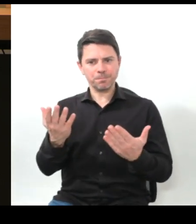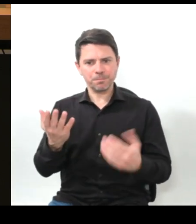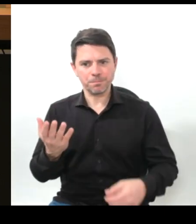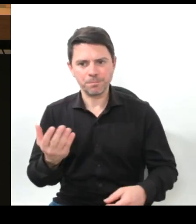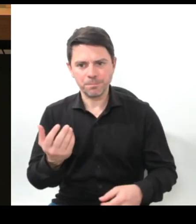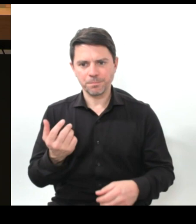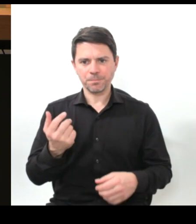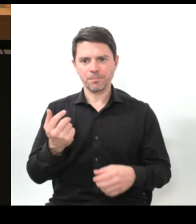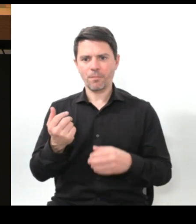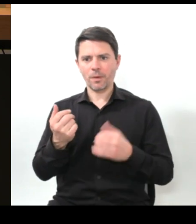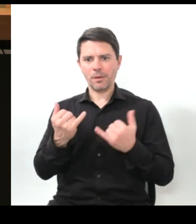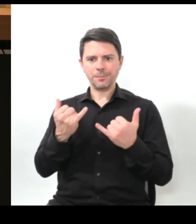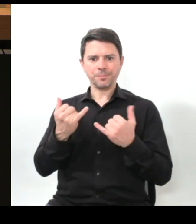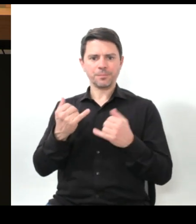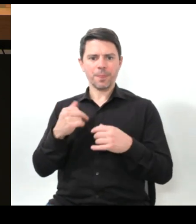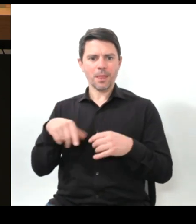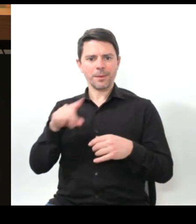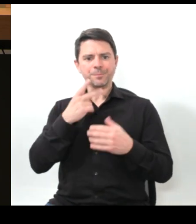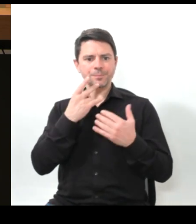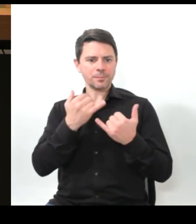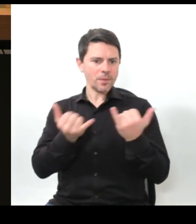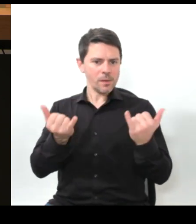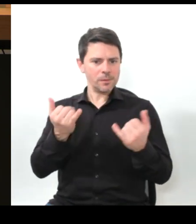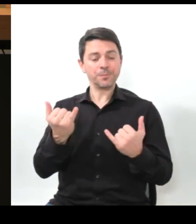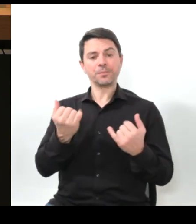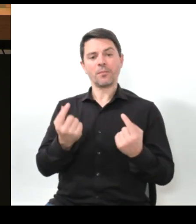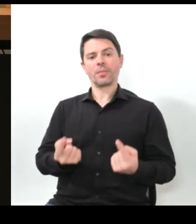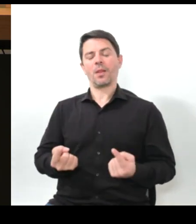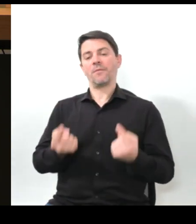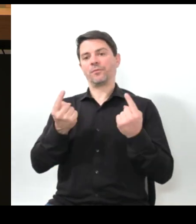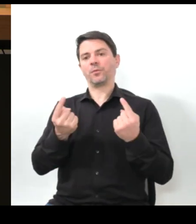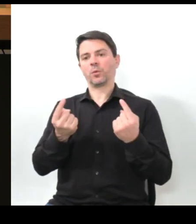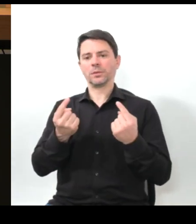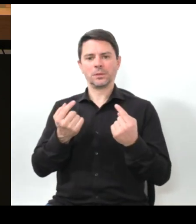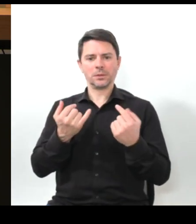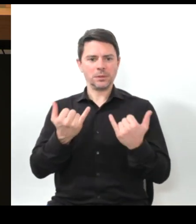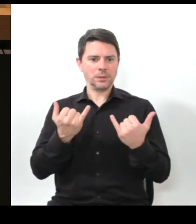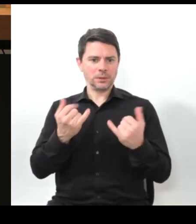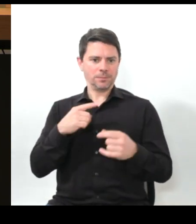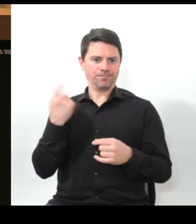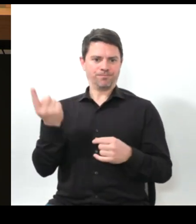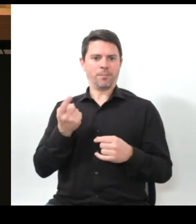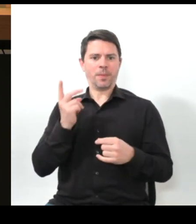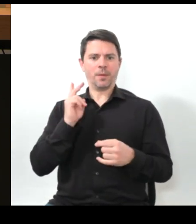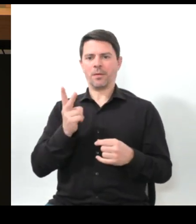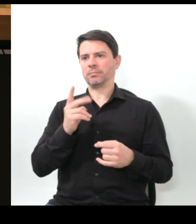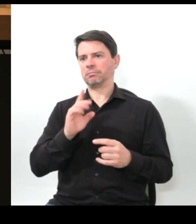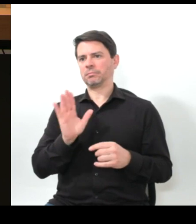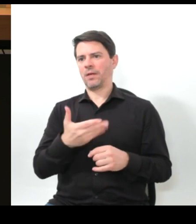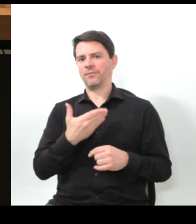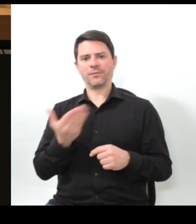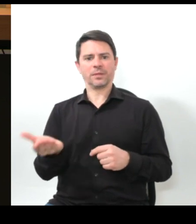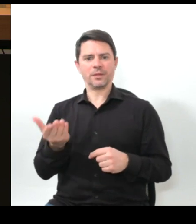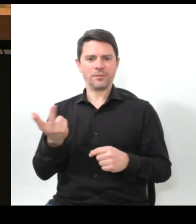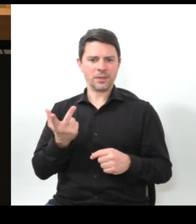Das ist doch verrückt. Es ist doch verrückt von unserem Nachwuchs, wenn er später ausgebildet, das höchste Empathie im Beruf zu